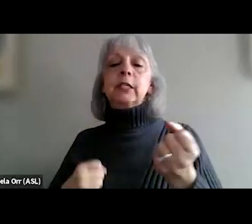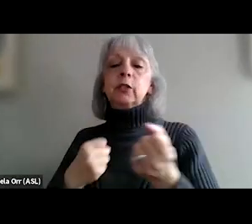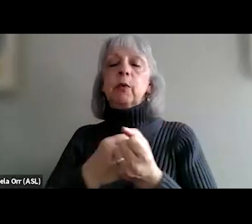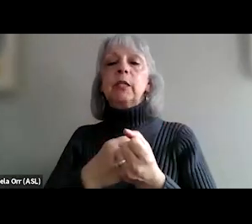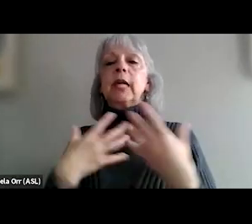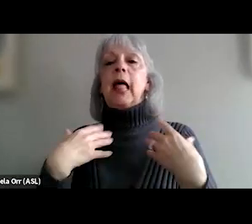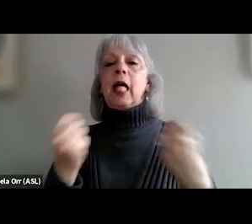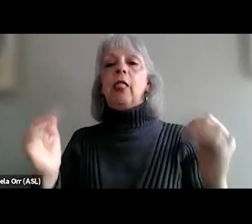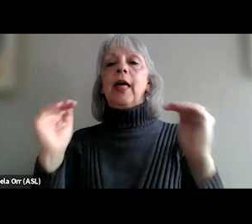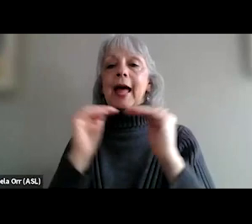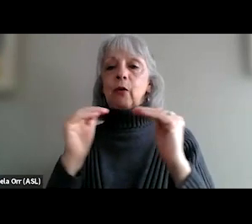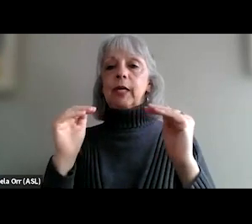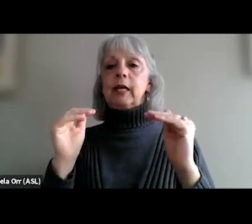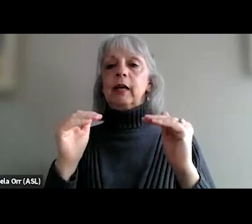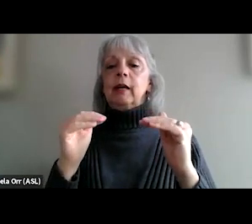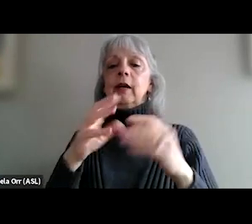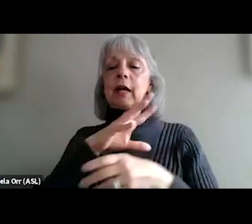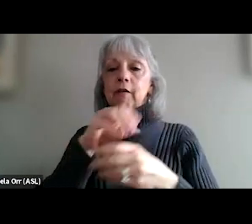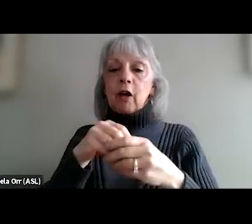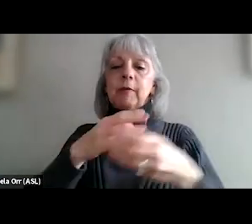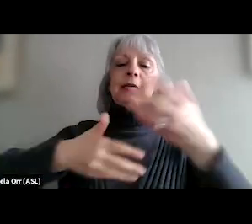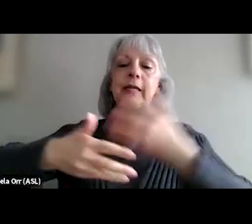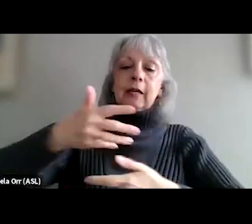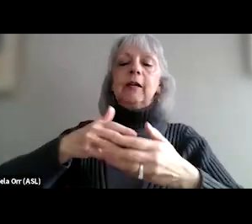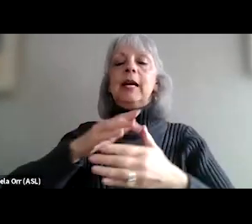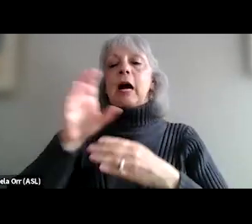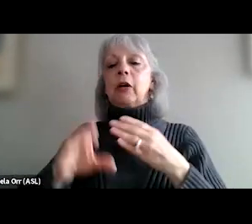la equidad, la participación, el acceso y los resultados y construir una sociedad